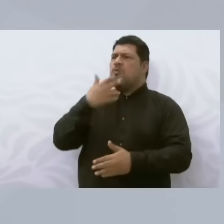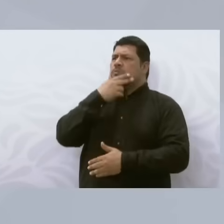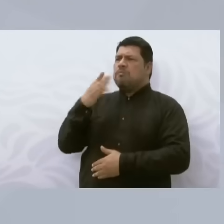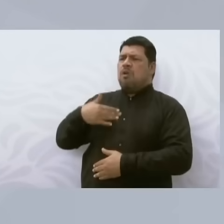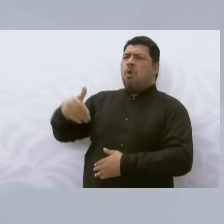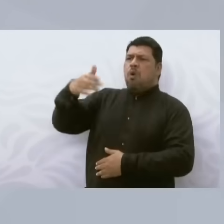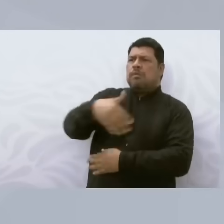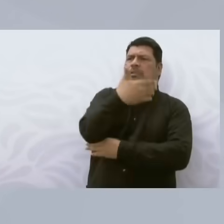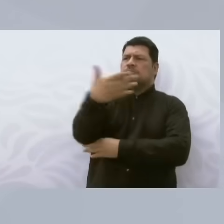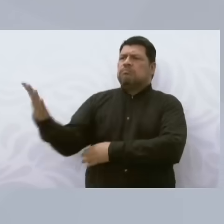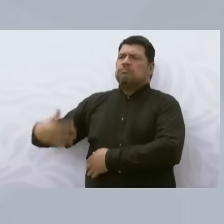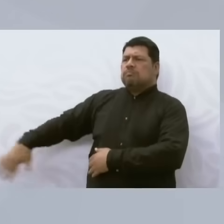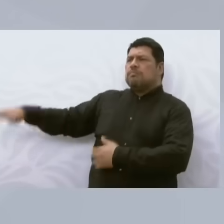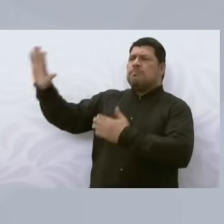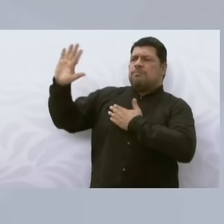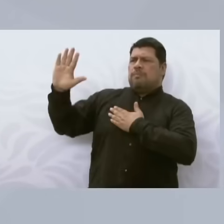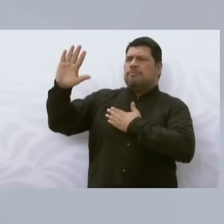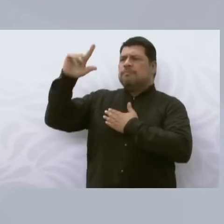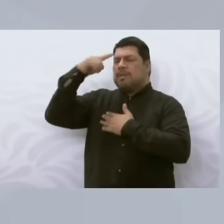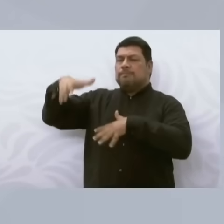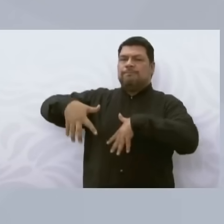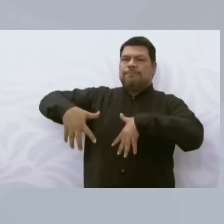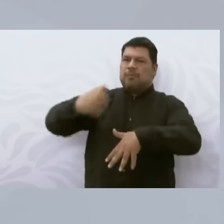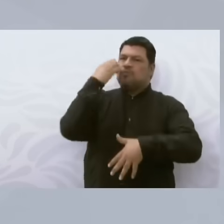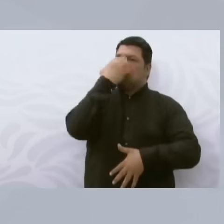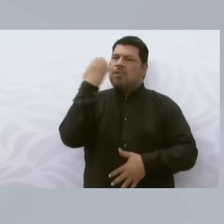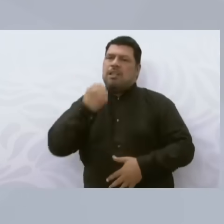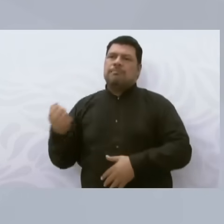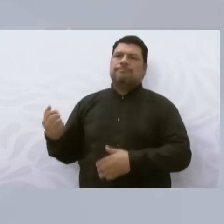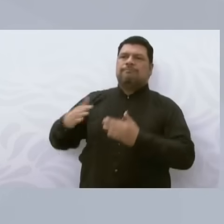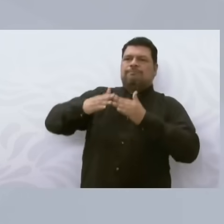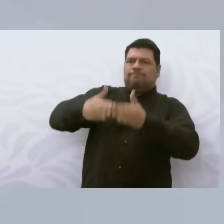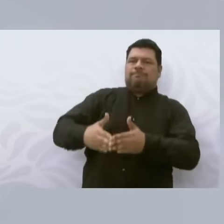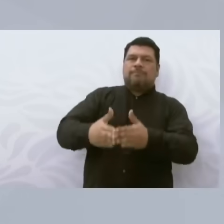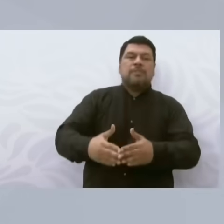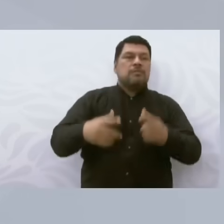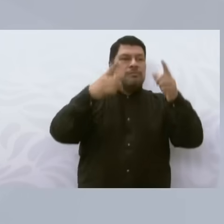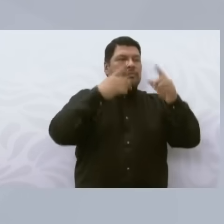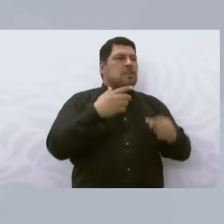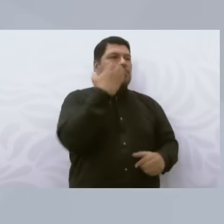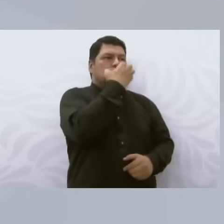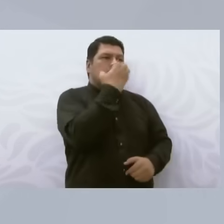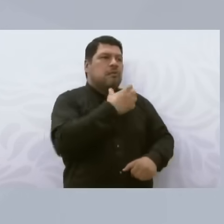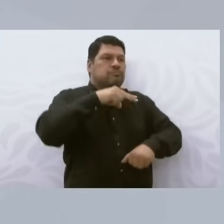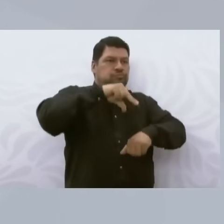pertenecientes a la heroica Escuela Naval Militar Escuela Médico Naval y Escuela de Enfermería Naval